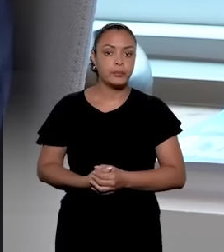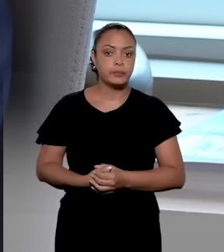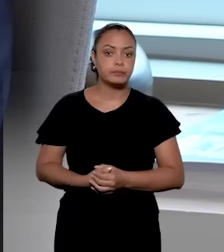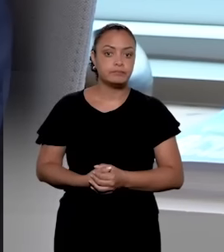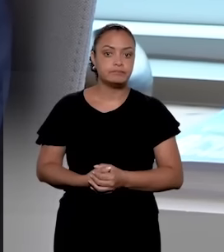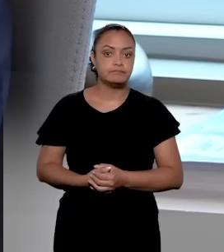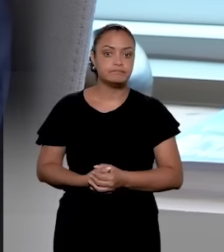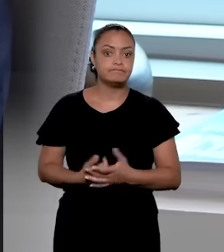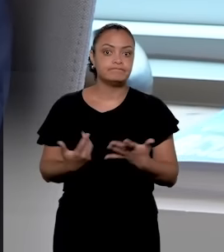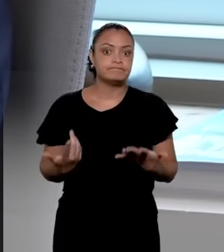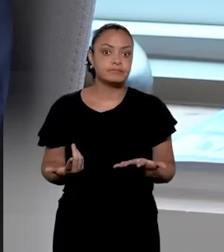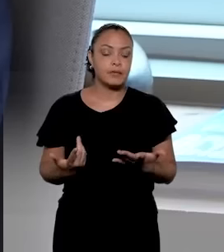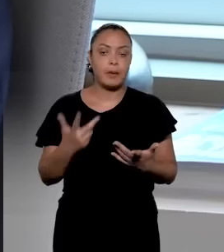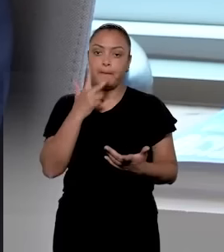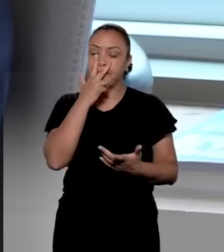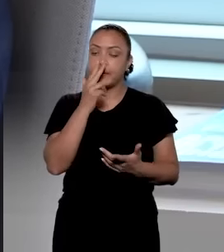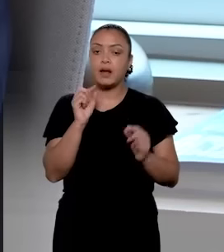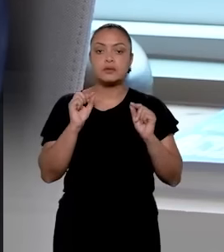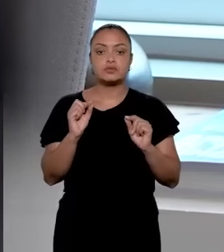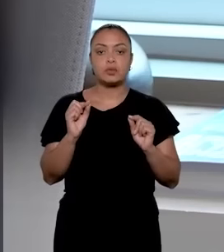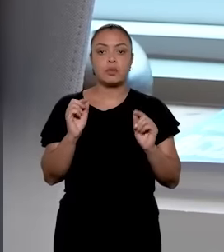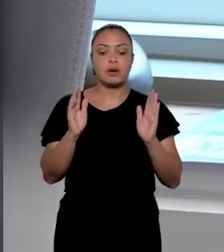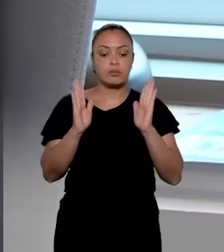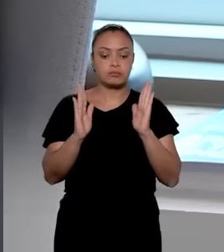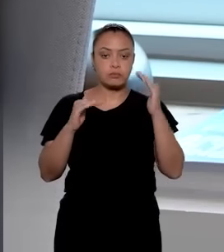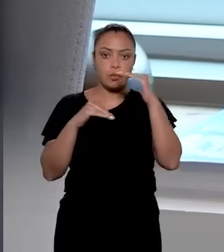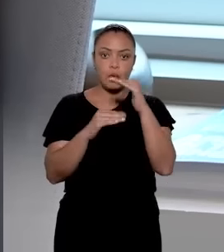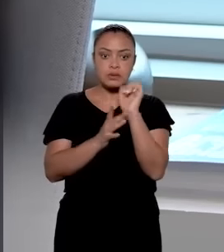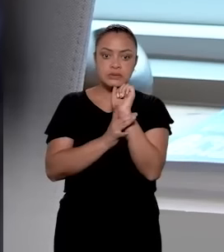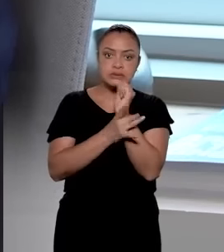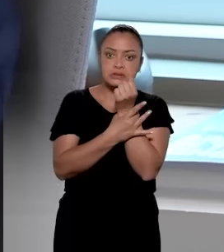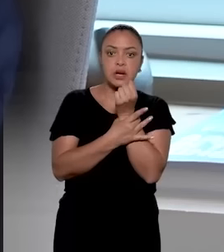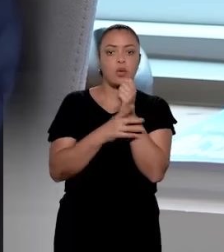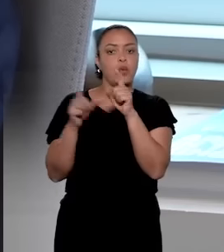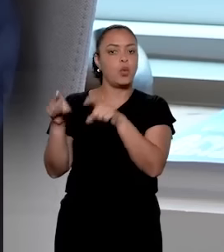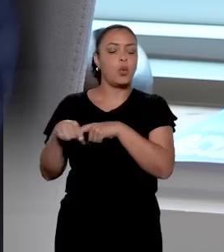mundo que não tem política de renda. Eu chamo isso de o quadrado da renda, mas com o Seguro Rural,